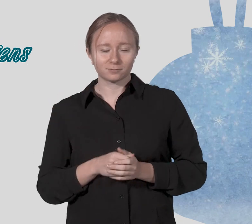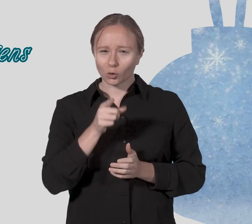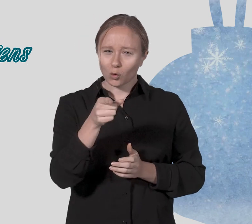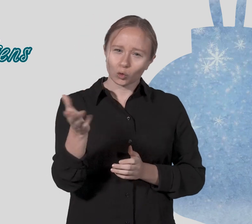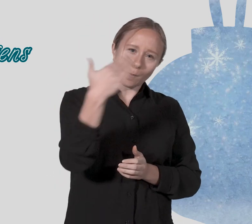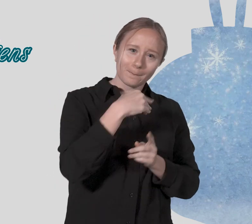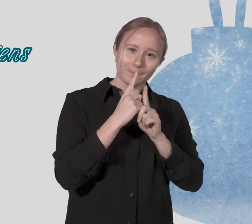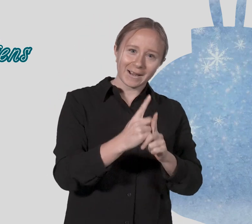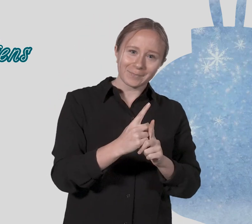Kom med!